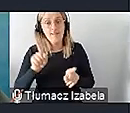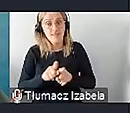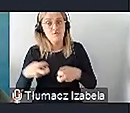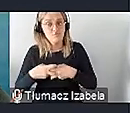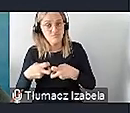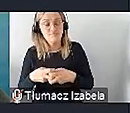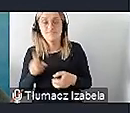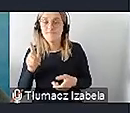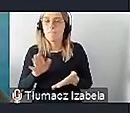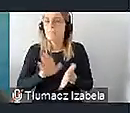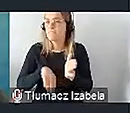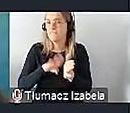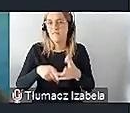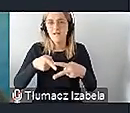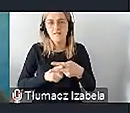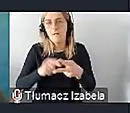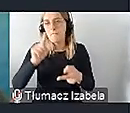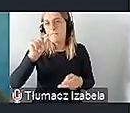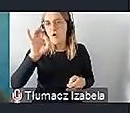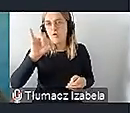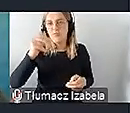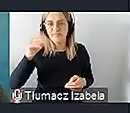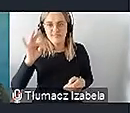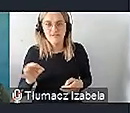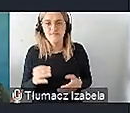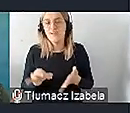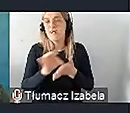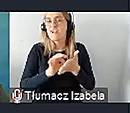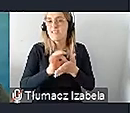to nawet w takim prostym narzędziu jak Paint albo Rysunki Google'a,